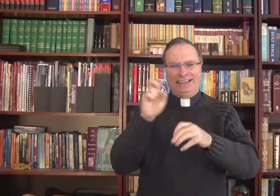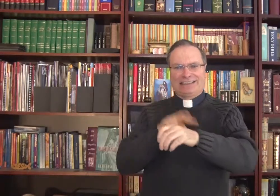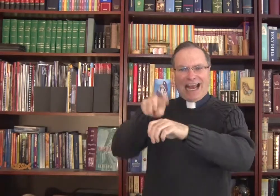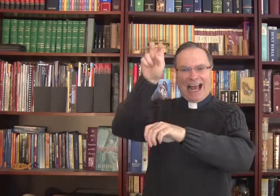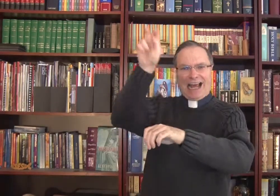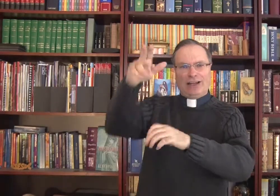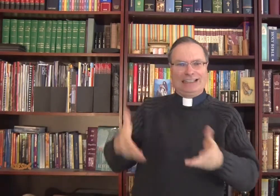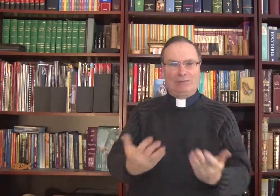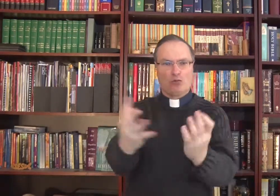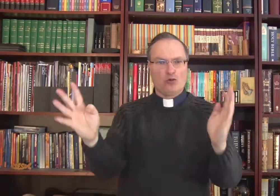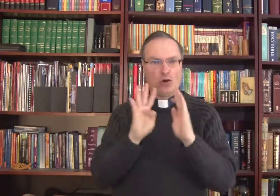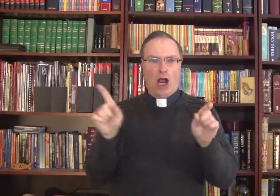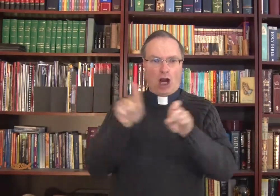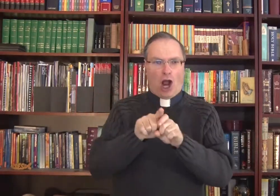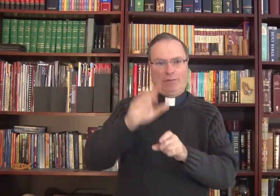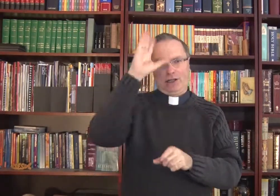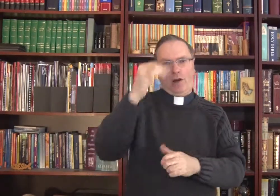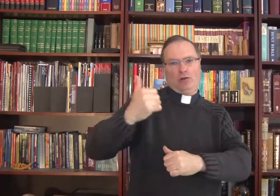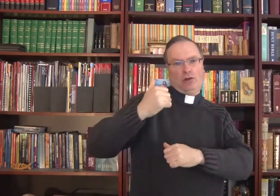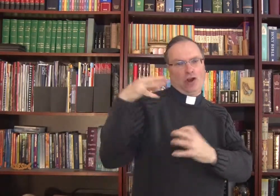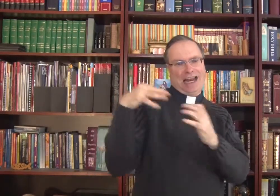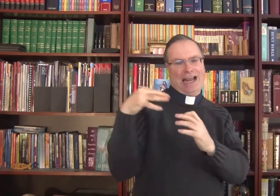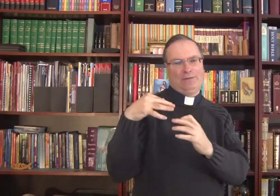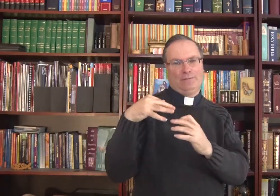ils escaladent les murs comme des hommes de guerre…